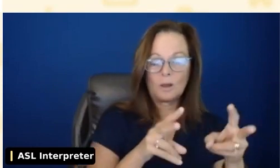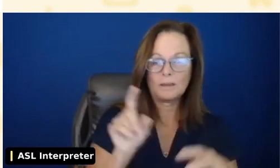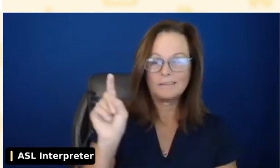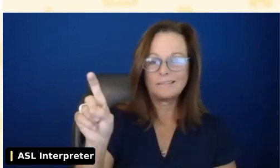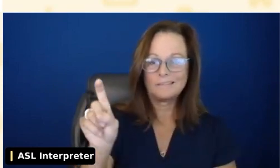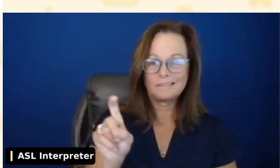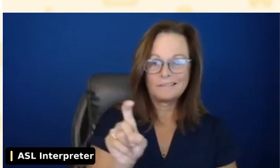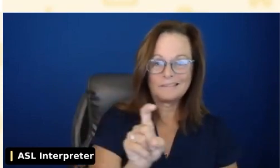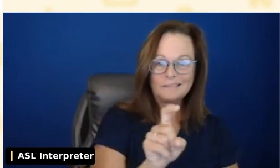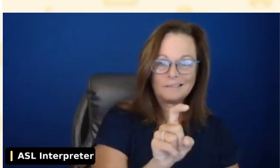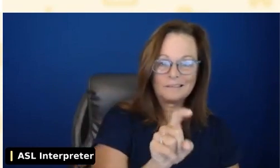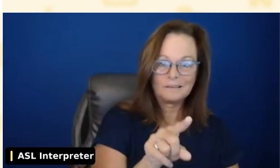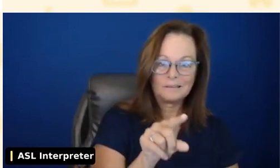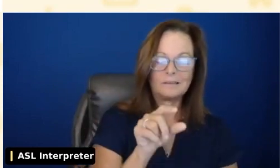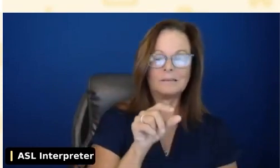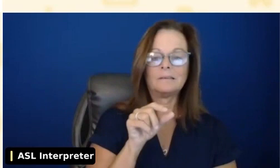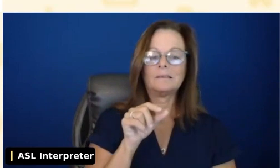Y sólo necesita determinarse programáticamente.